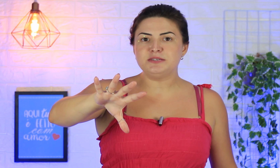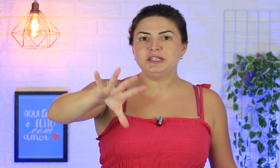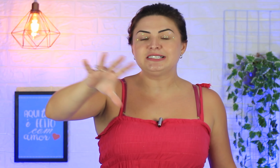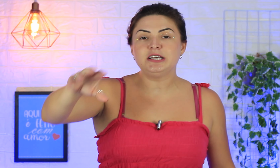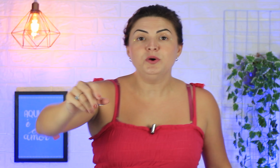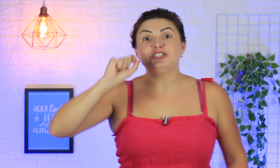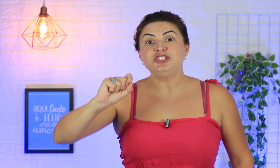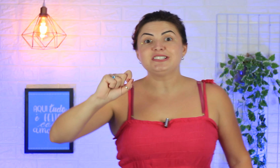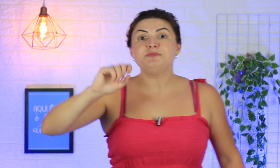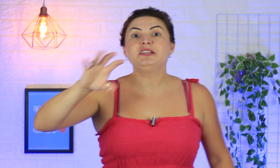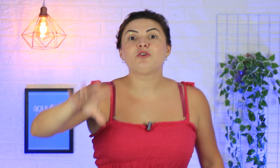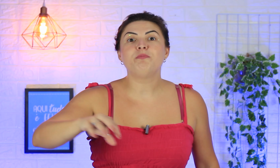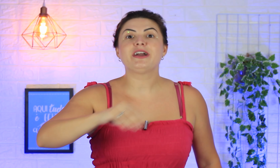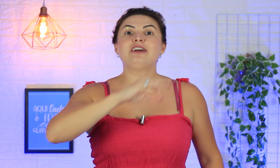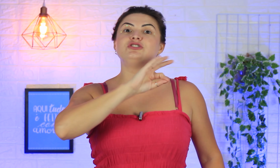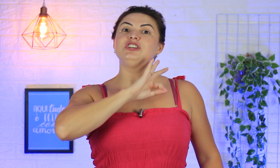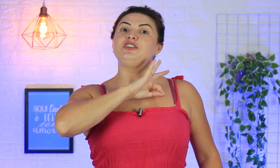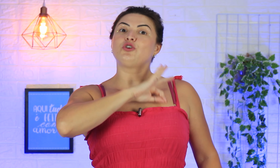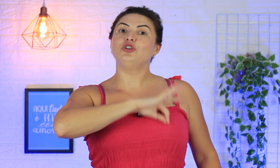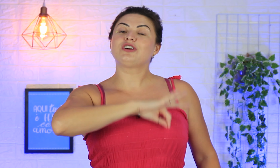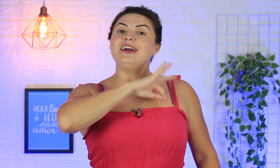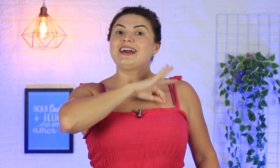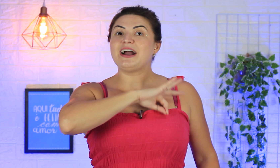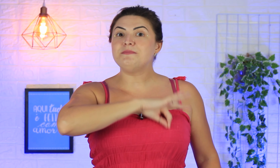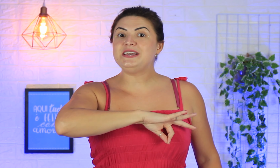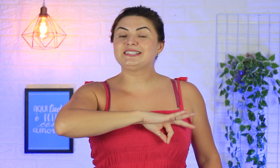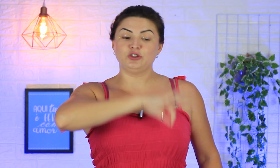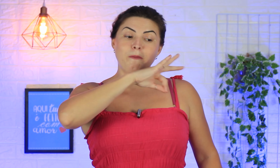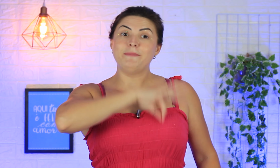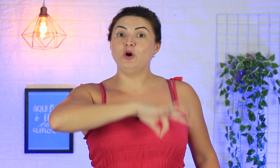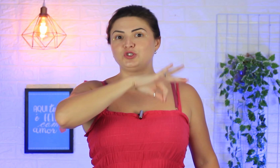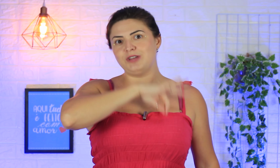da assimilação a gente assimila com pegar o dinheiro e colocar na camisa no bolso da